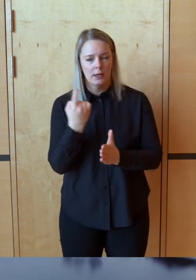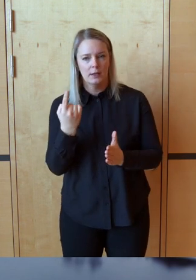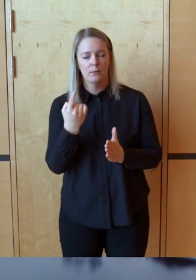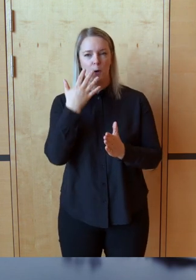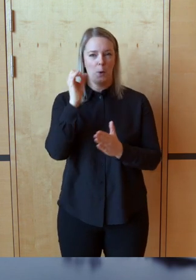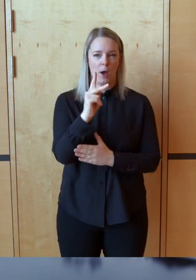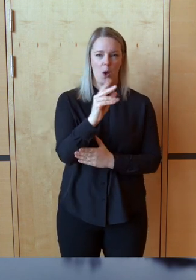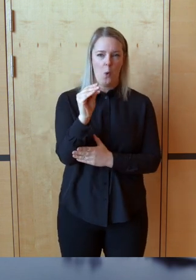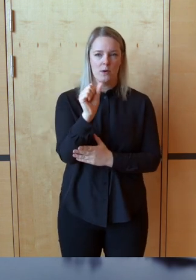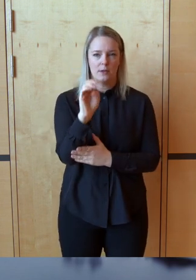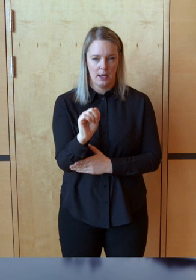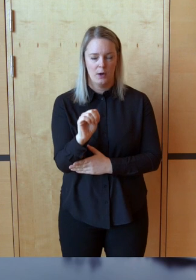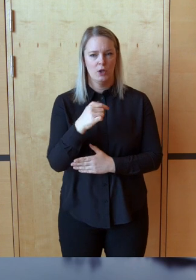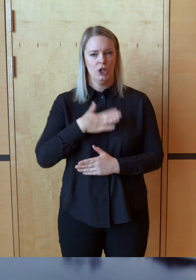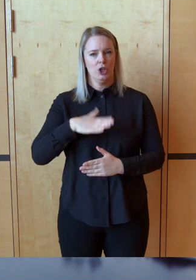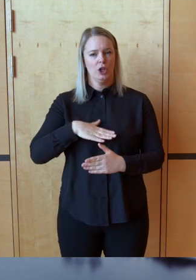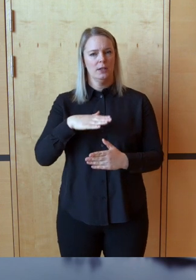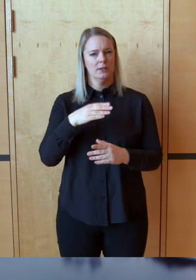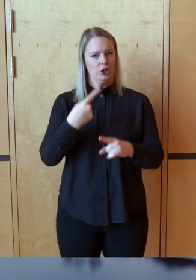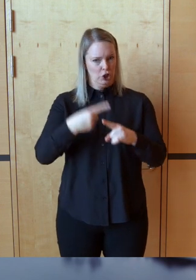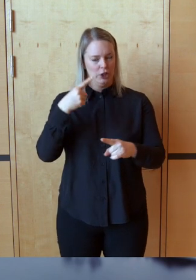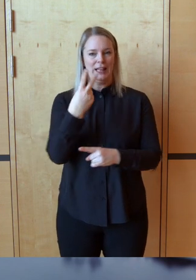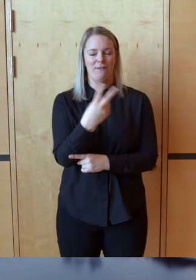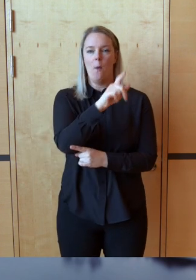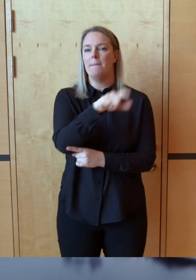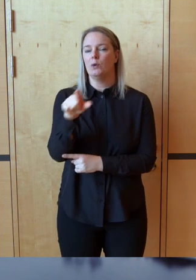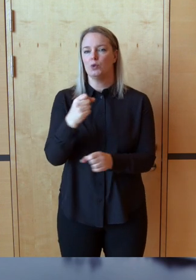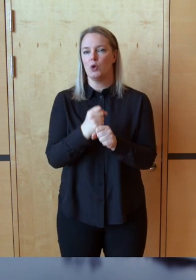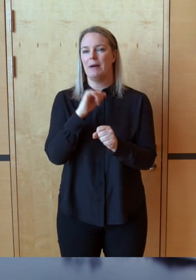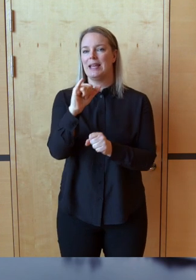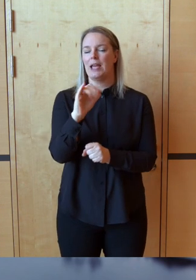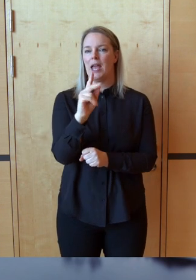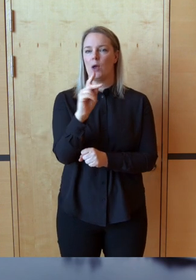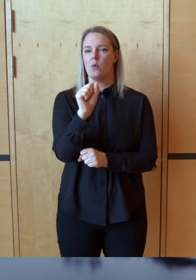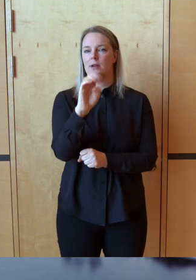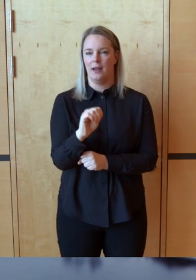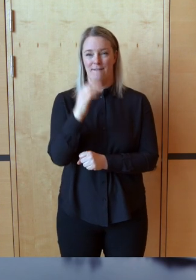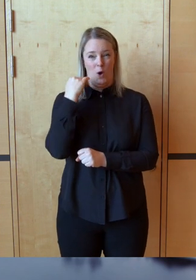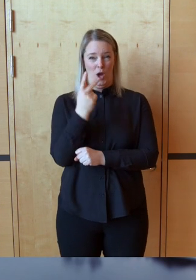Du ska vara tydlig där låret att de två personer de som var i Ersmark eller Kusmark det var fel